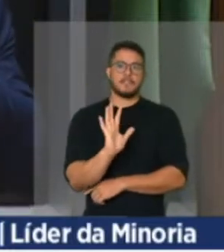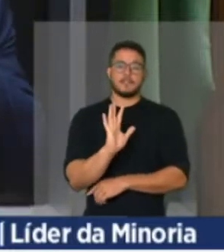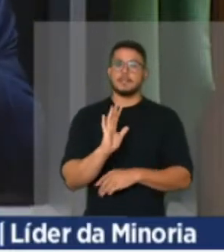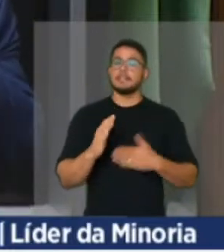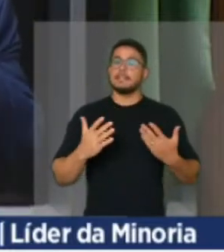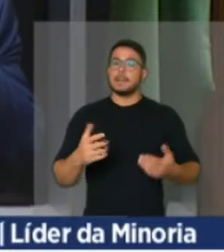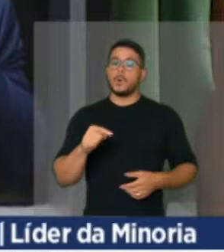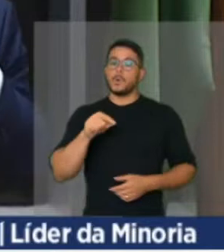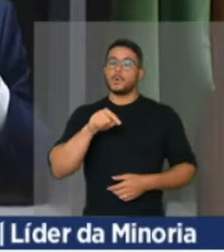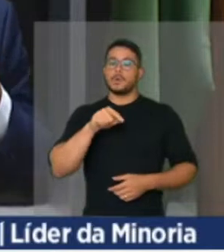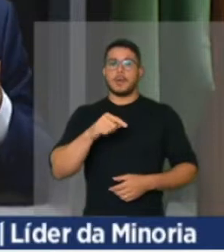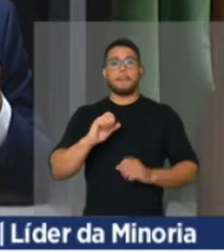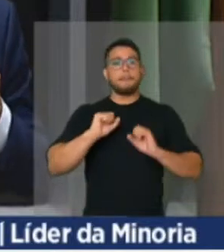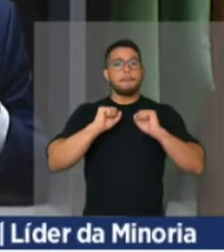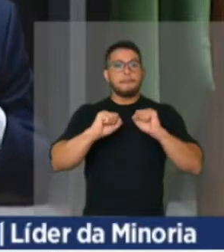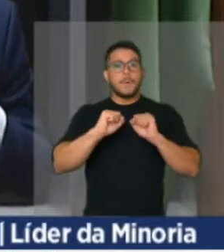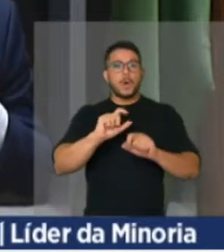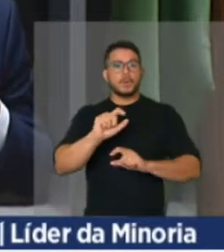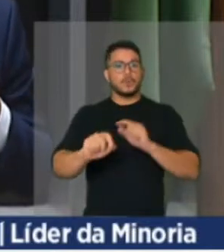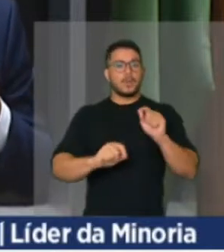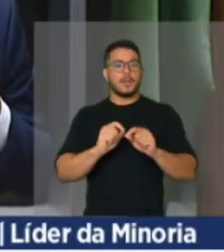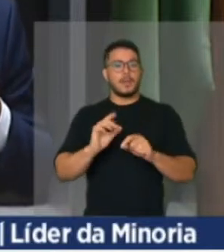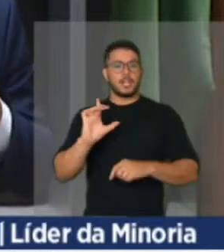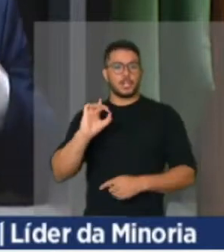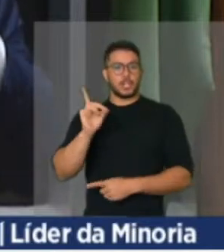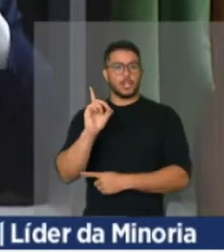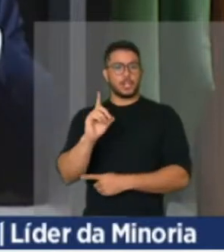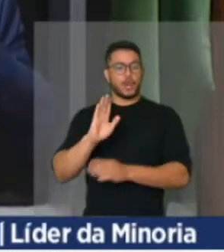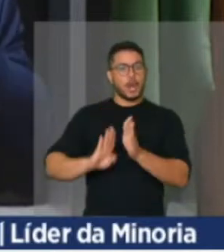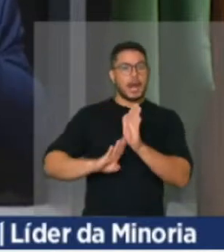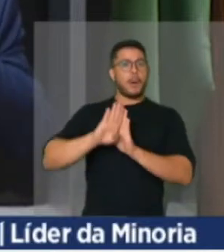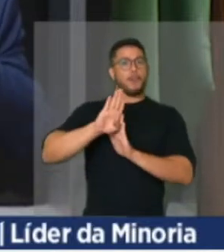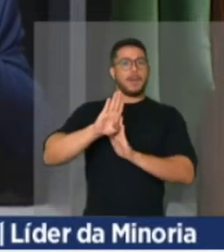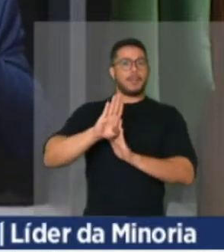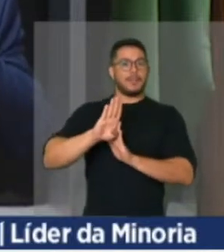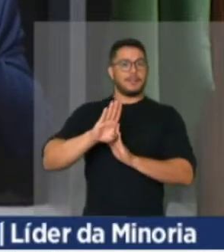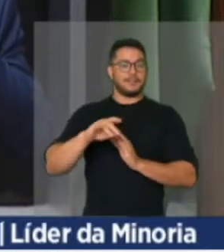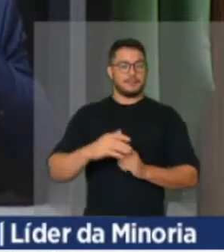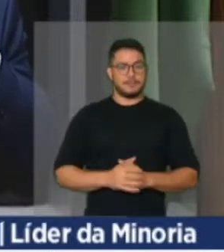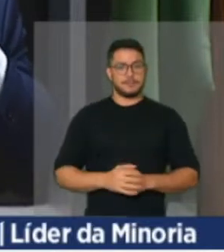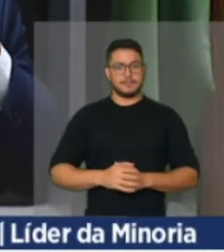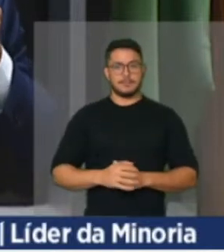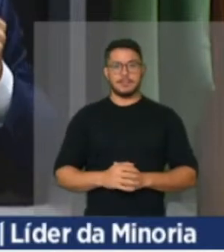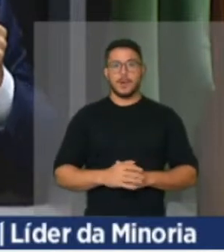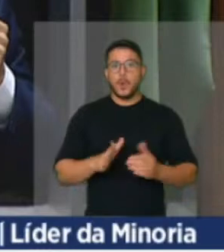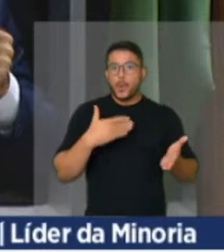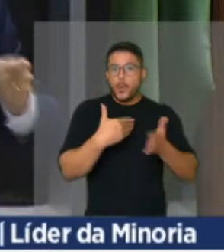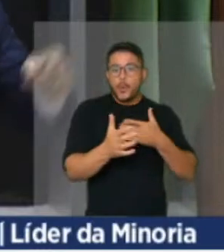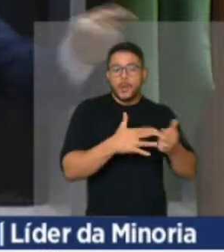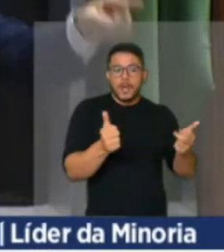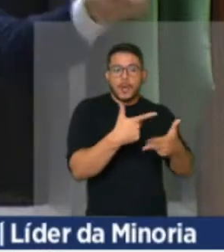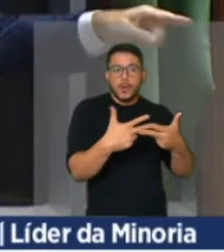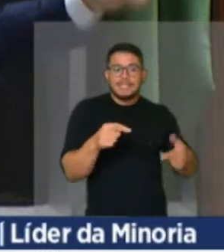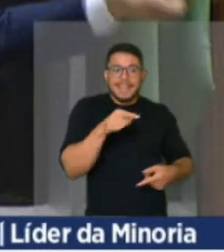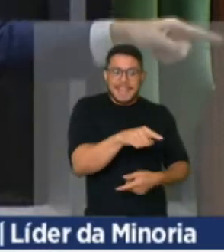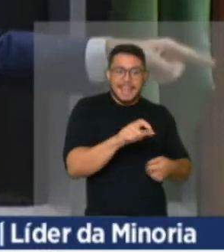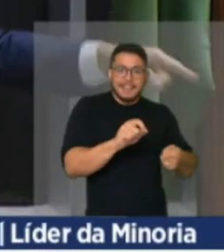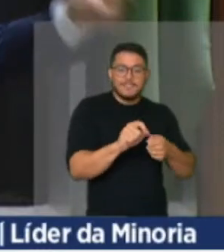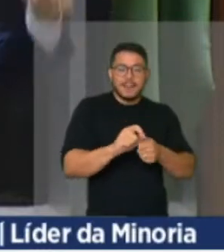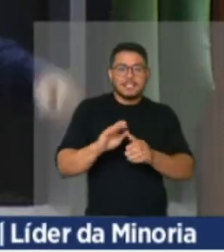AUMENTO DO DÓ LAR. UMA ATITUDE DO MINISTRO PAULO GUEDES PODE GERAR O AUMENTO DO DÓLAR E ESTE AUMENTO DO DÓLAR GERADO POR UMA ATITUDE DO PRÓPRIO MINISTRO GERA O